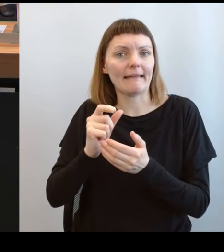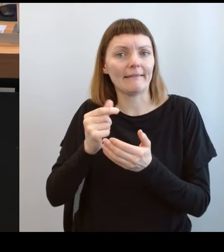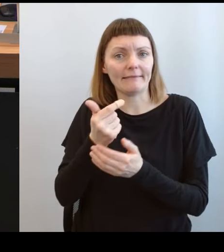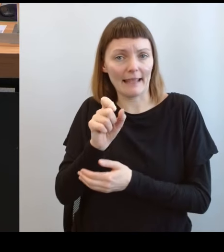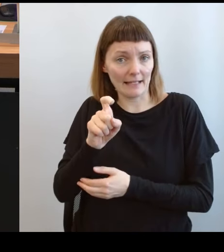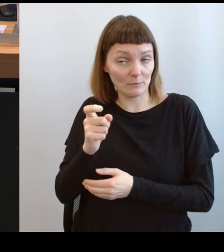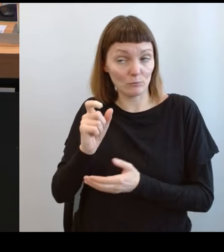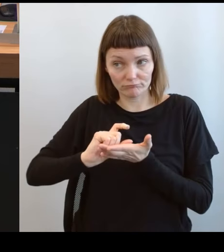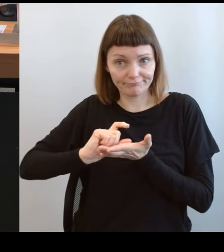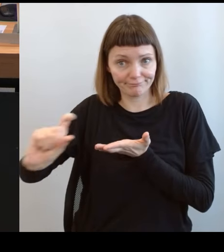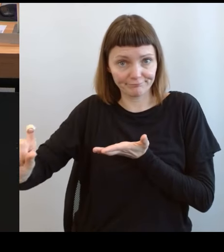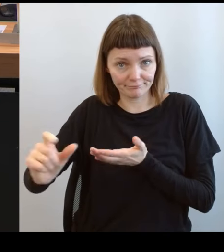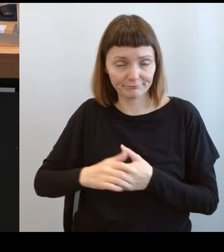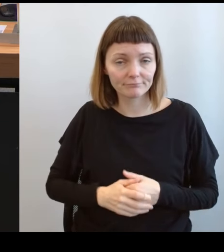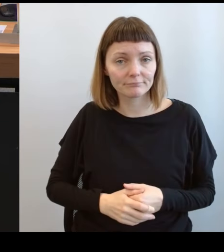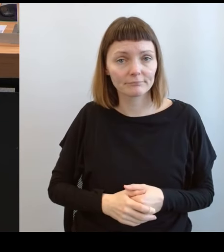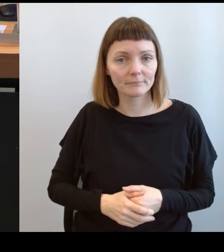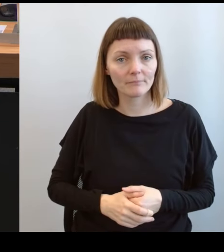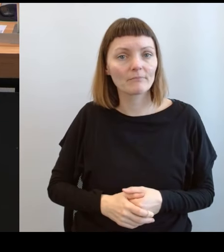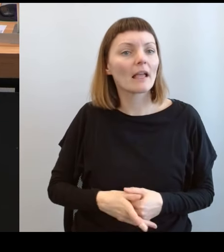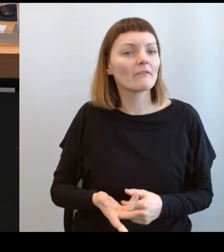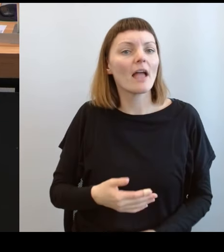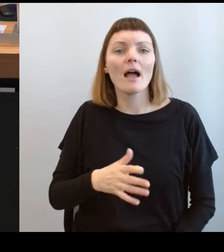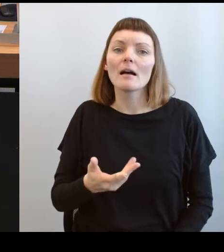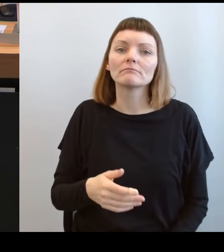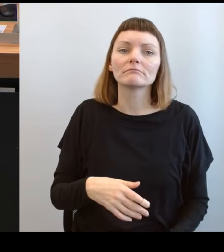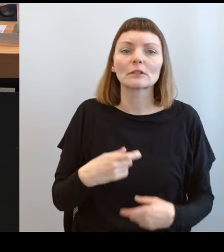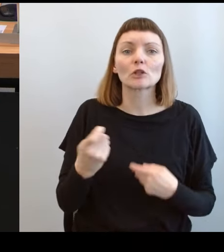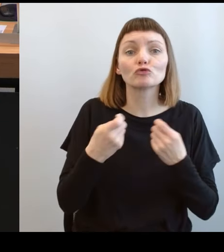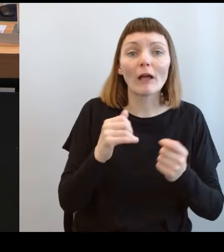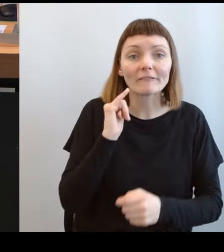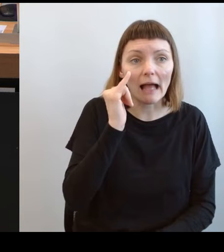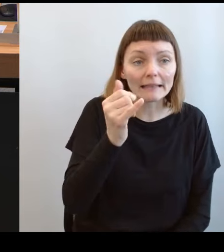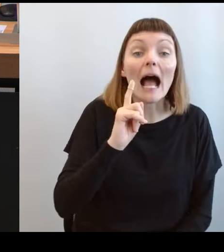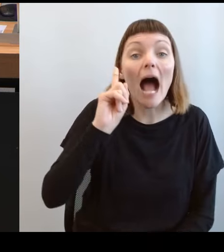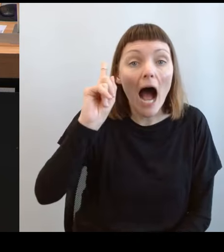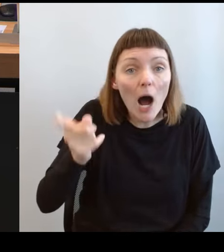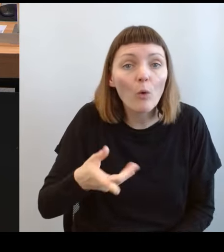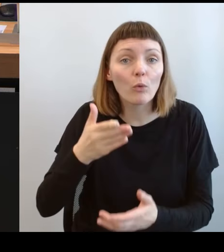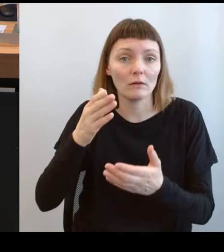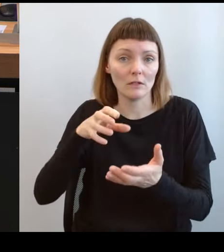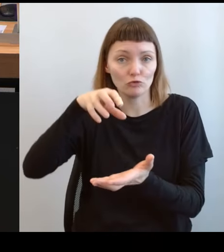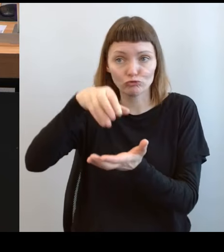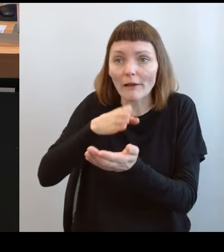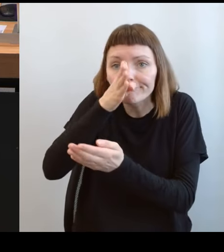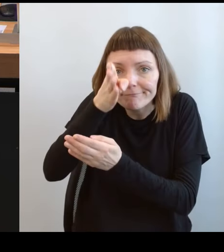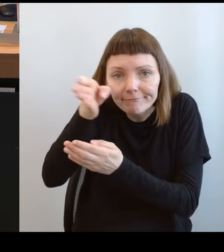oder auch eine der zahlreichen Kulturveranstaltungen besuchen, bleiben ausgenommen. Das halten wir für falsch.